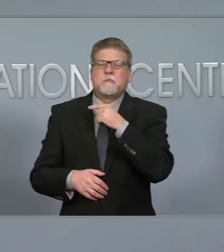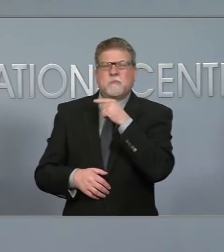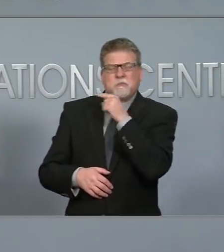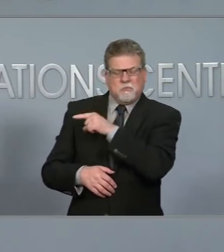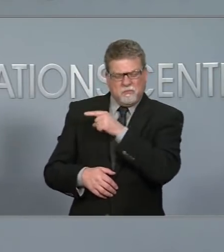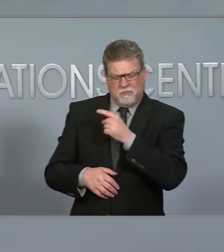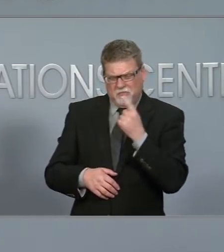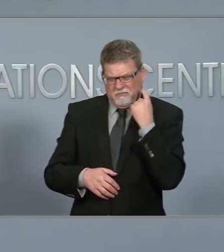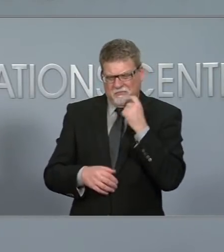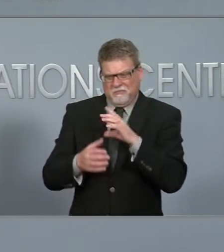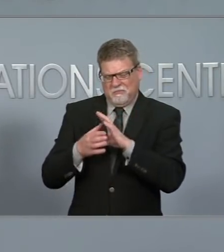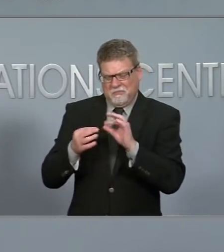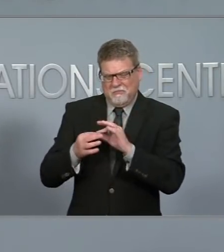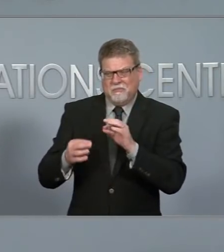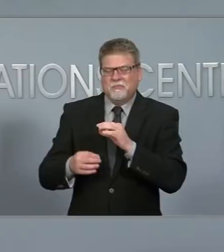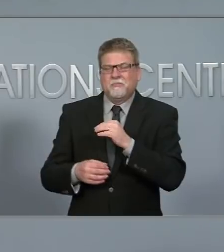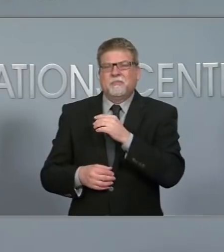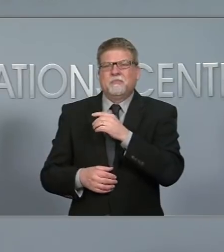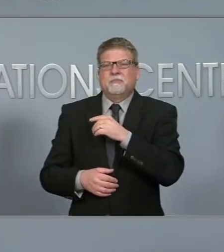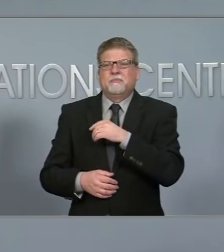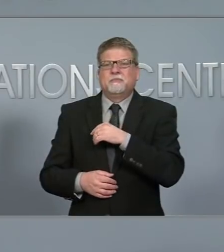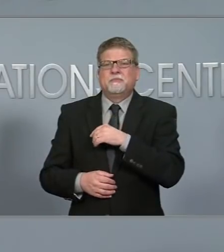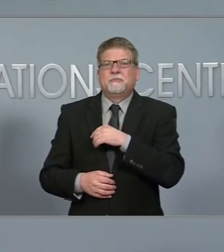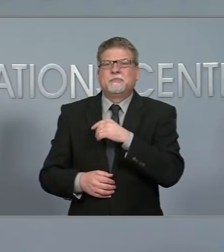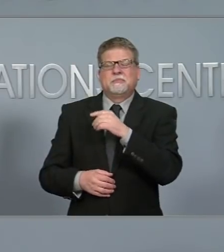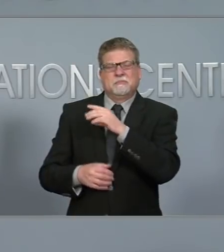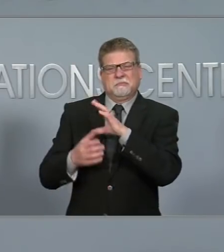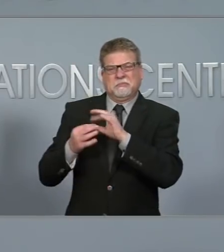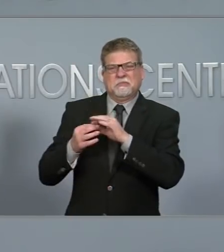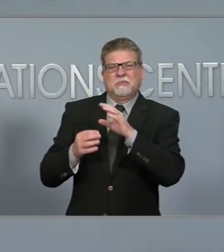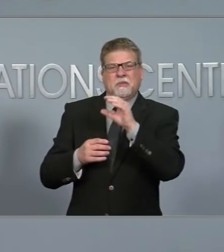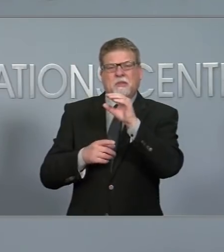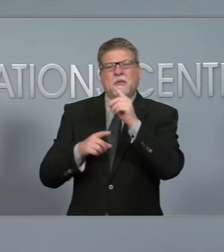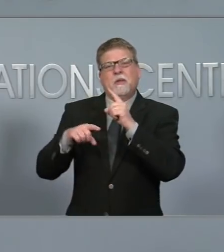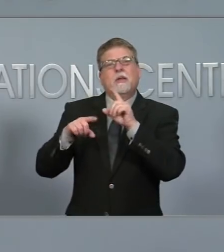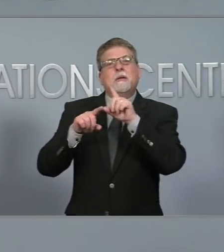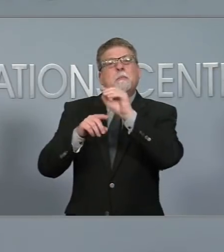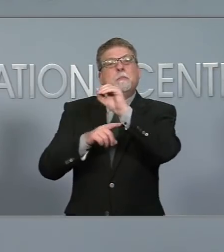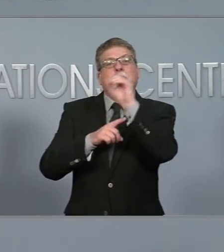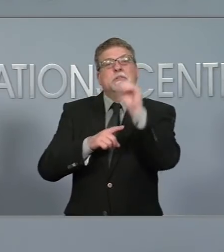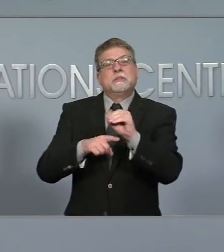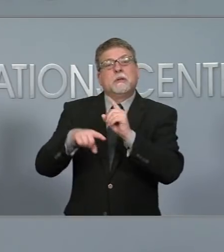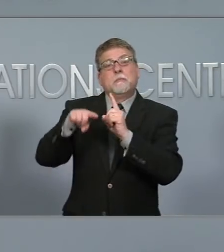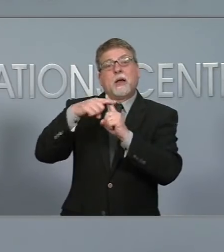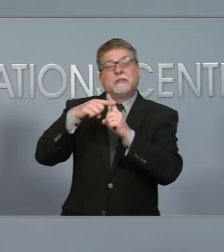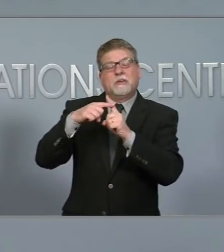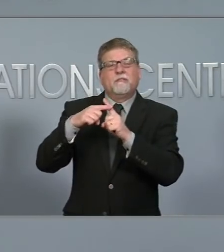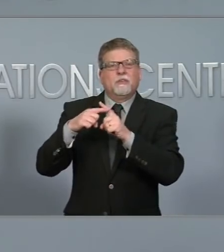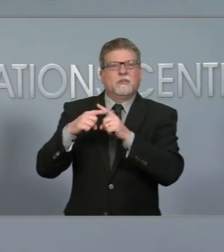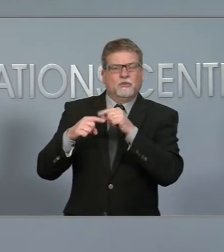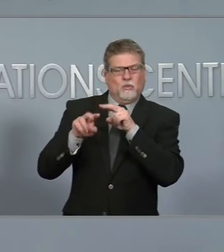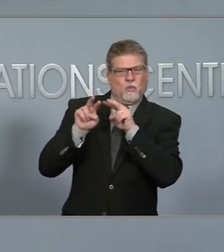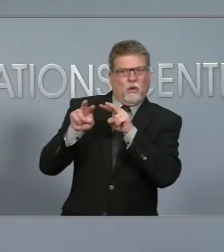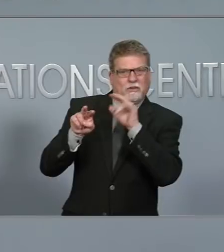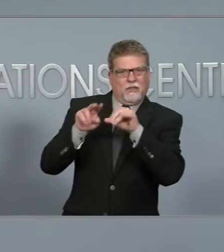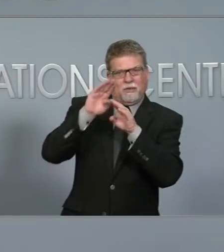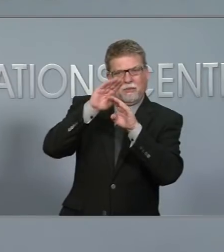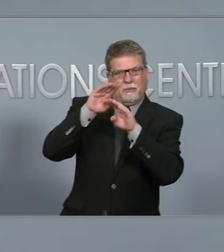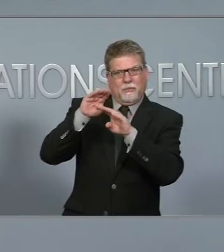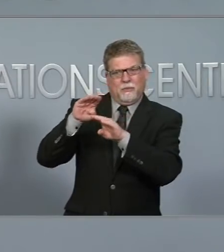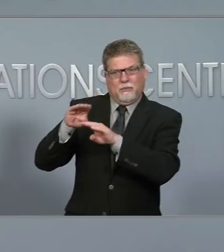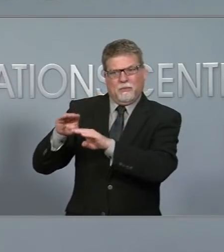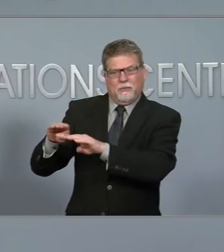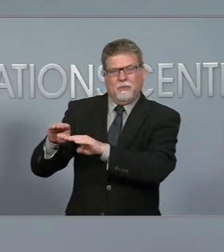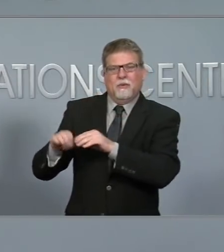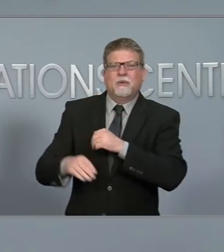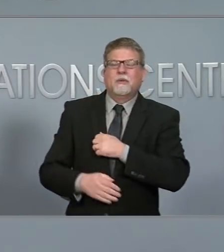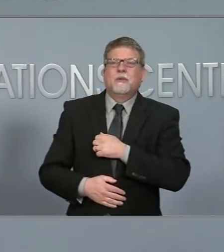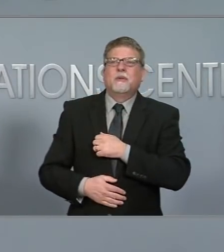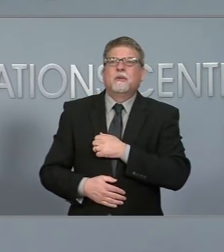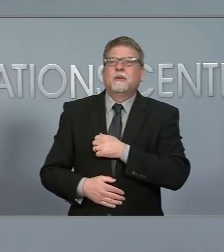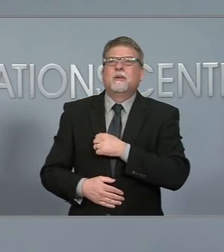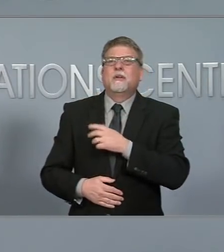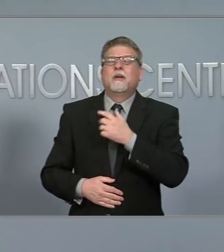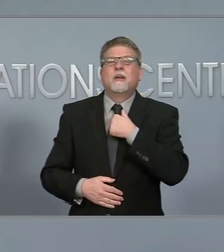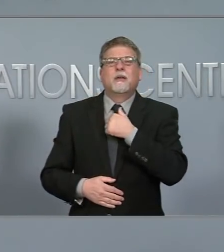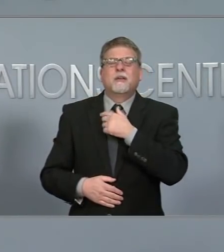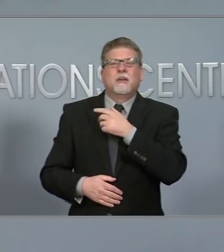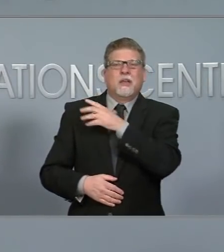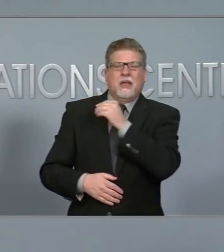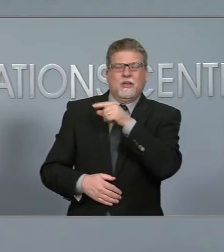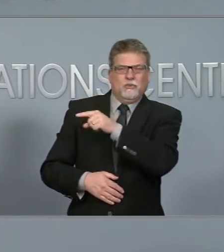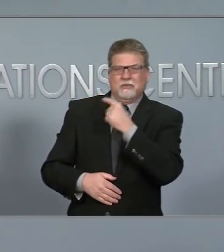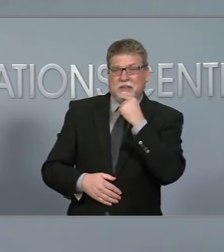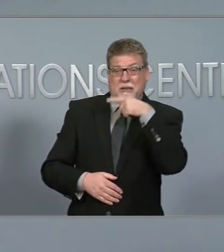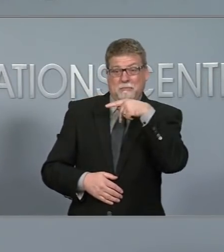Gracias.